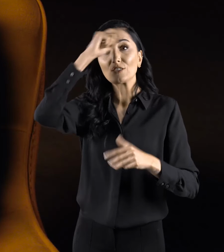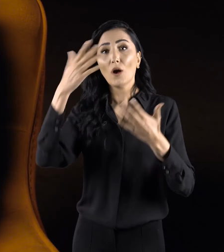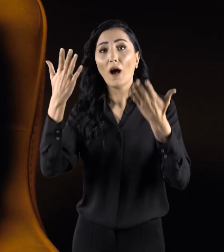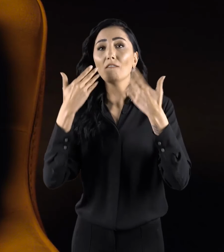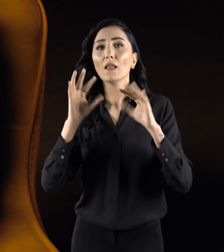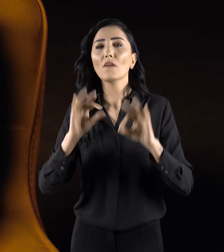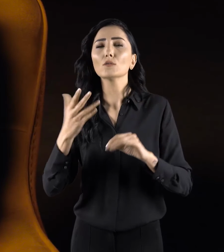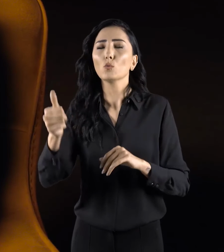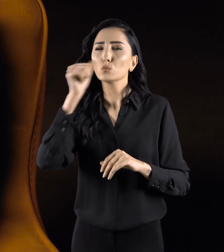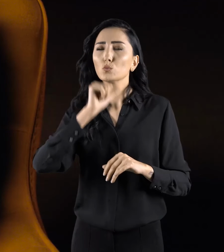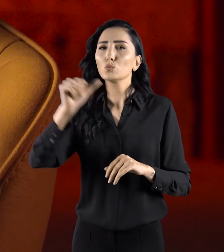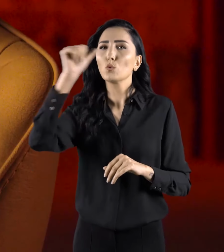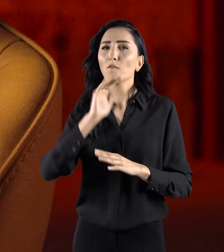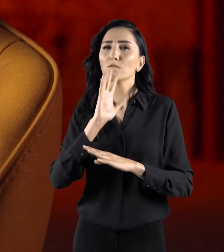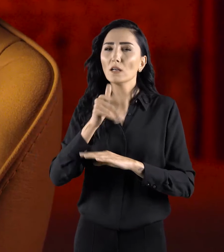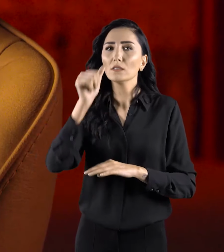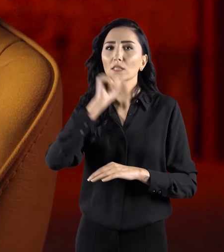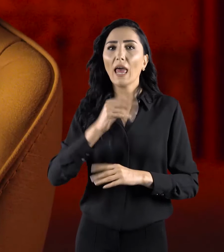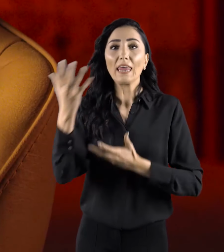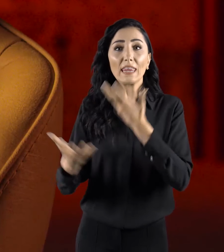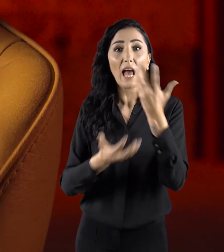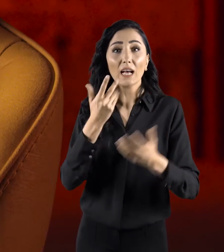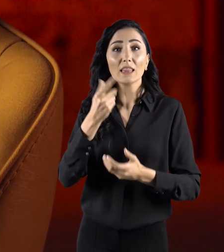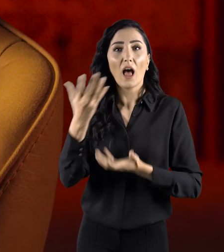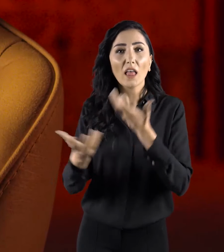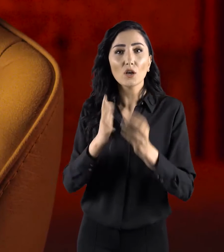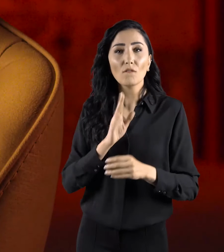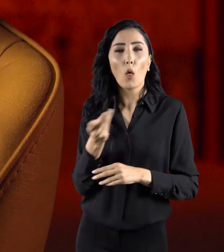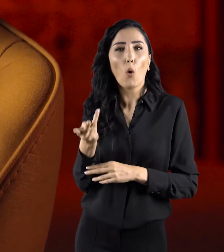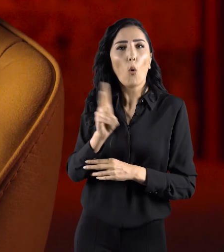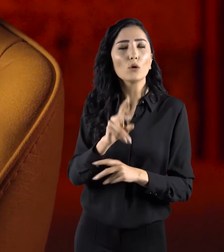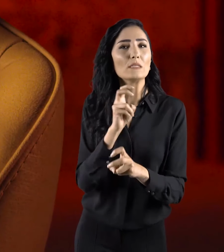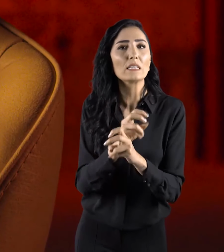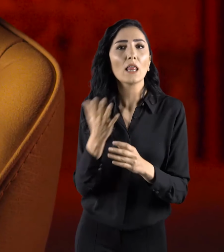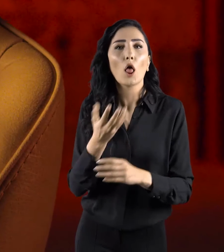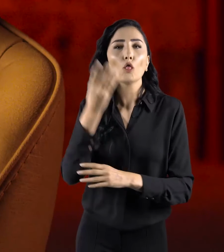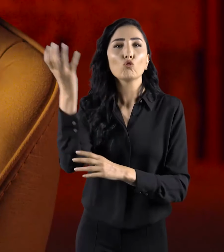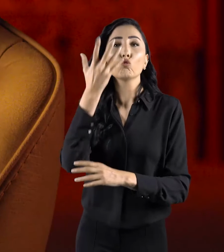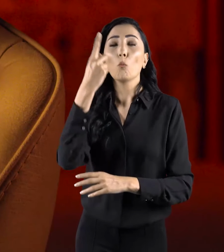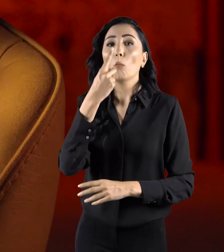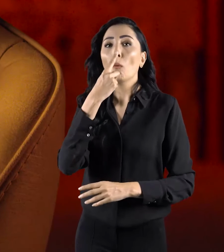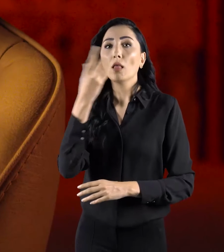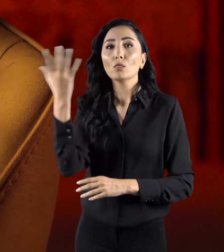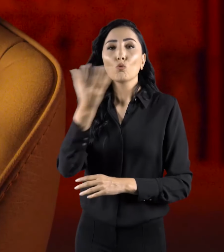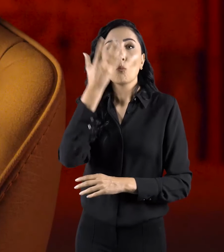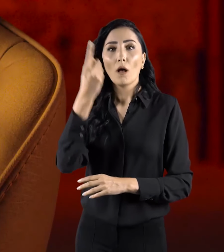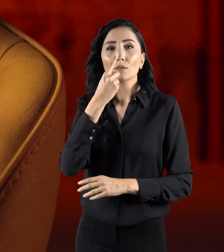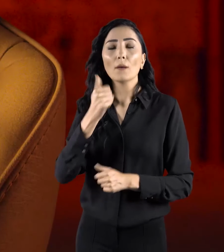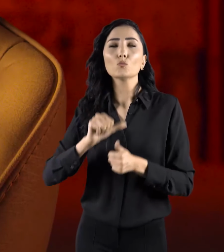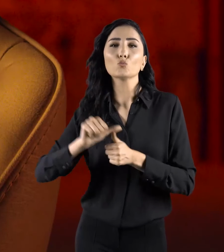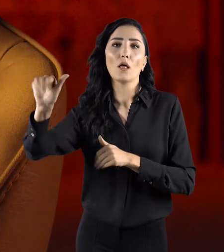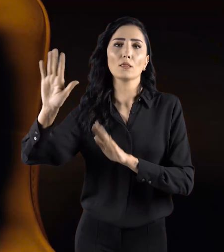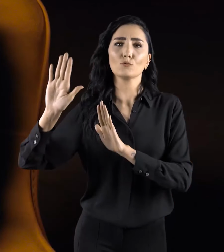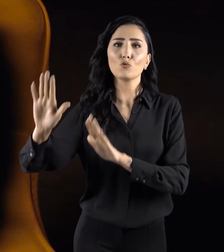fazla su tüketmek. Yangında ateşten fazla ölüm riskini artıran şey duman. Dumandan mümkün olduğunca uzakta durun ve ne olursa